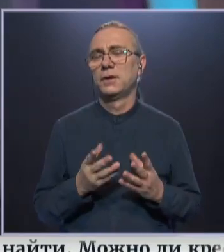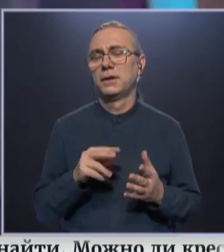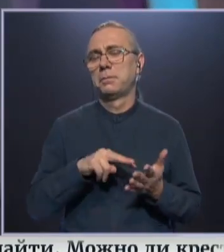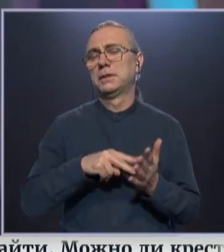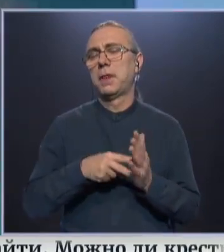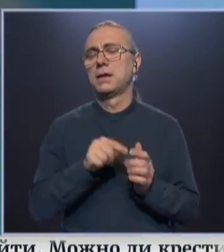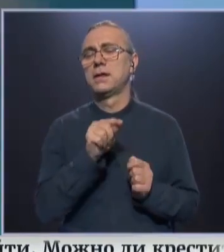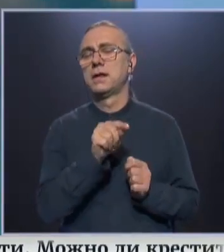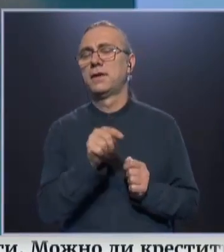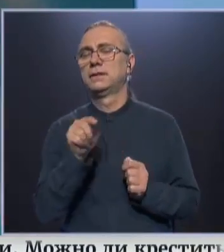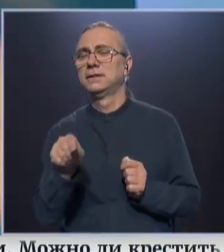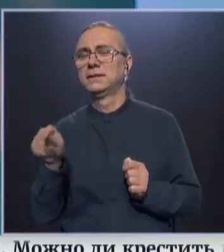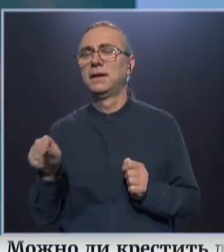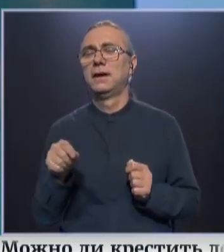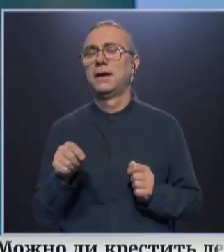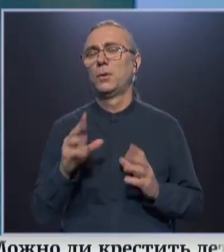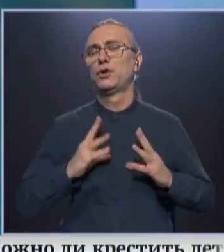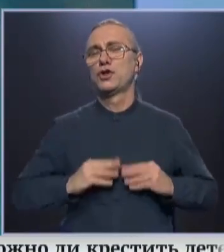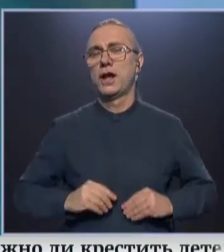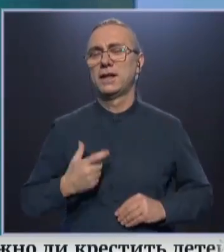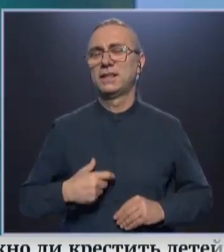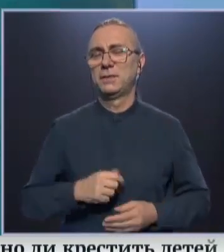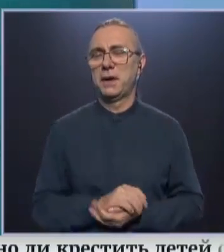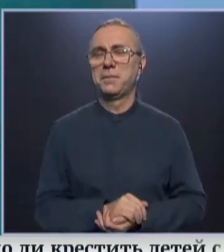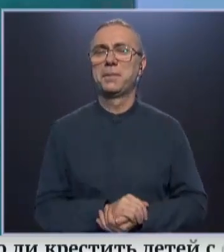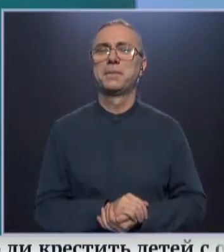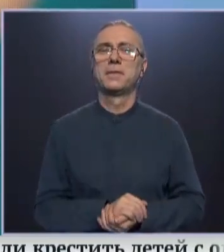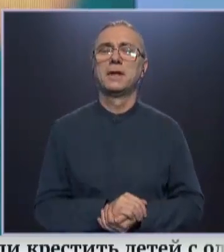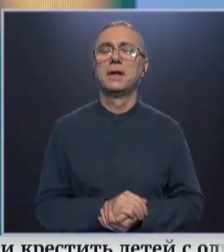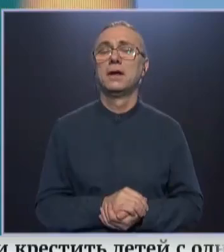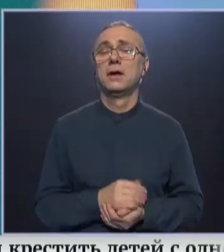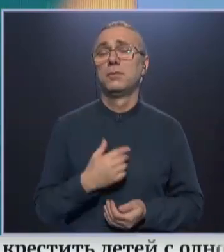Ну уж многие из нас испытали на опыте горькие плоды